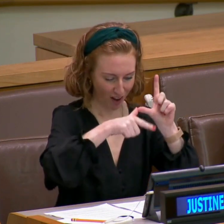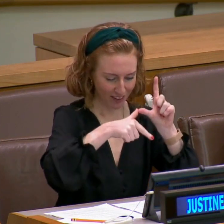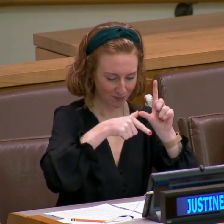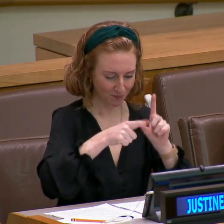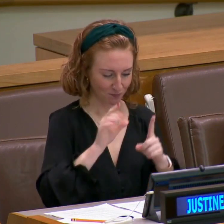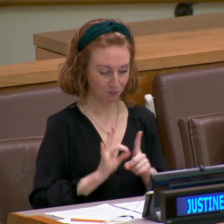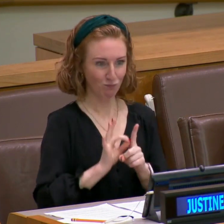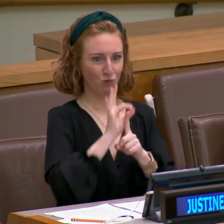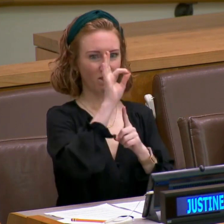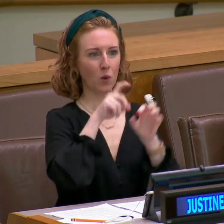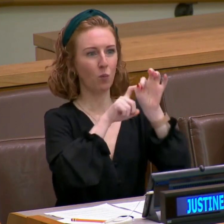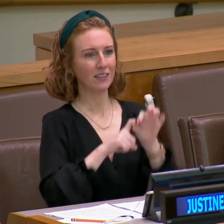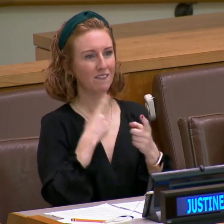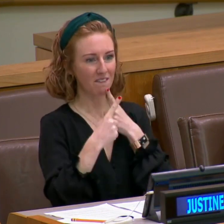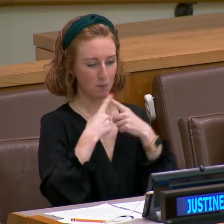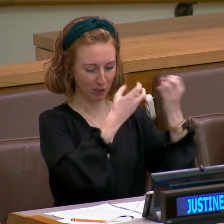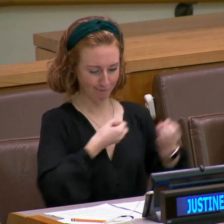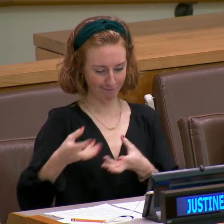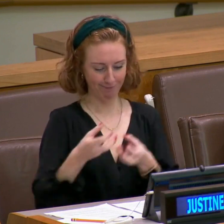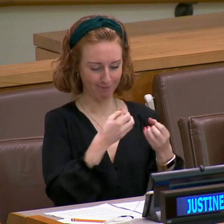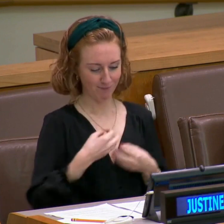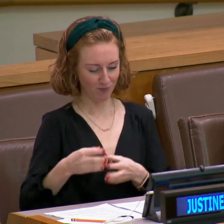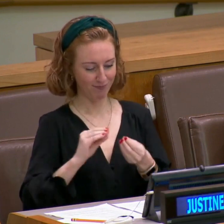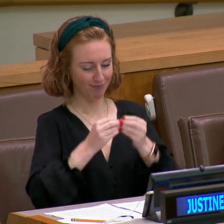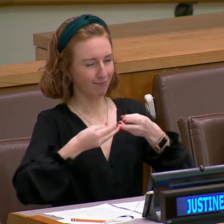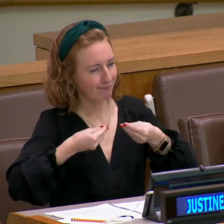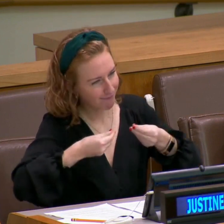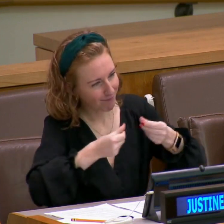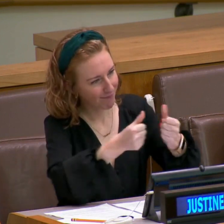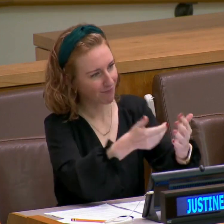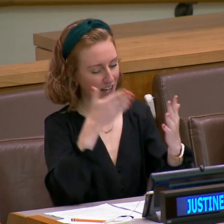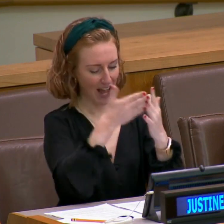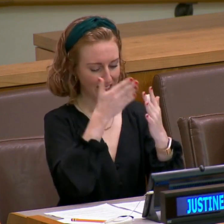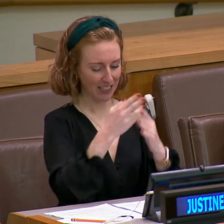medica. Ello mejoraría la calidad de la interpretación al proporcionar acceso continuo